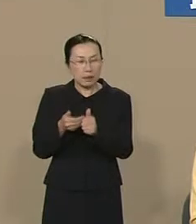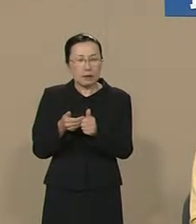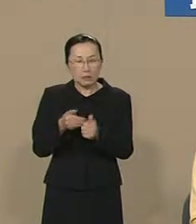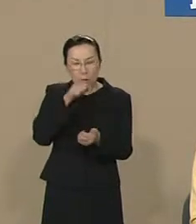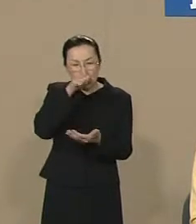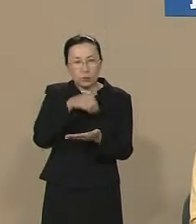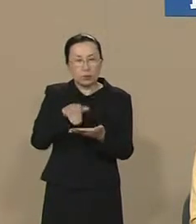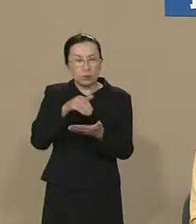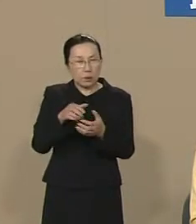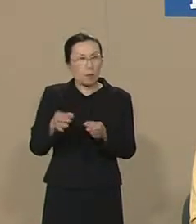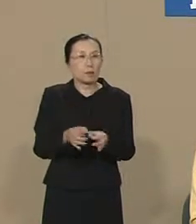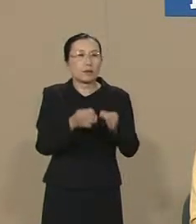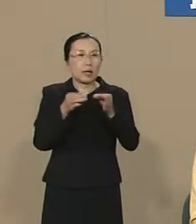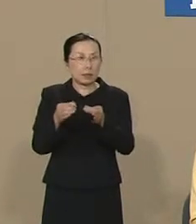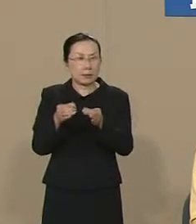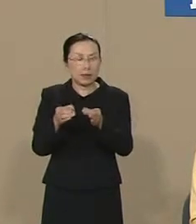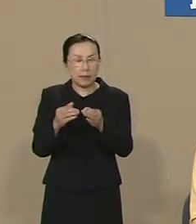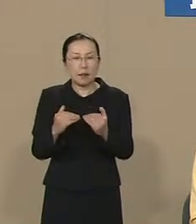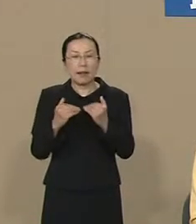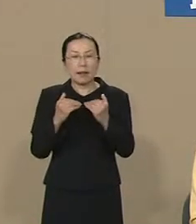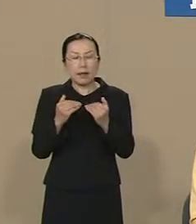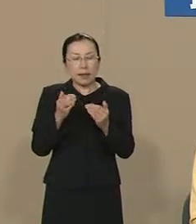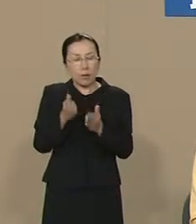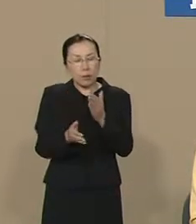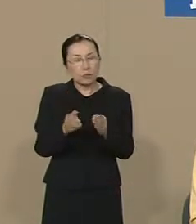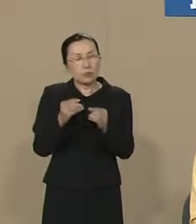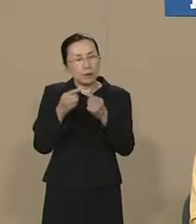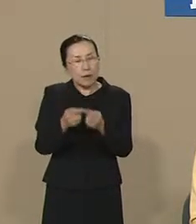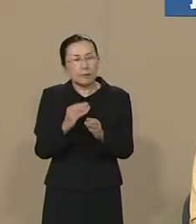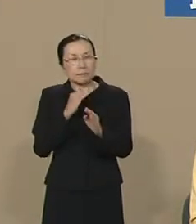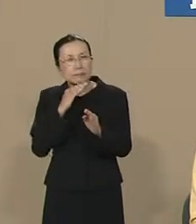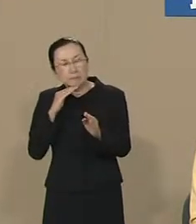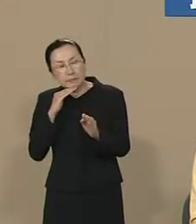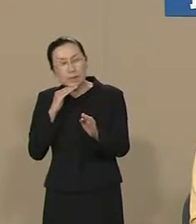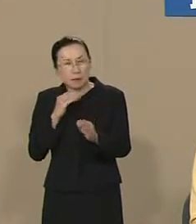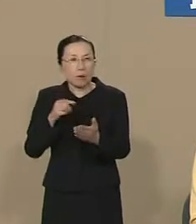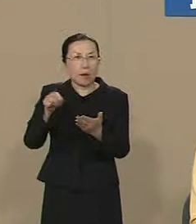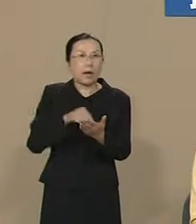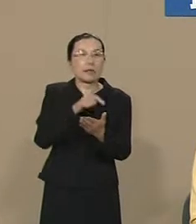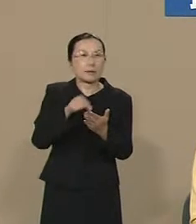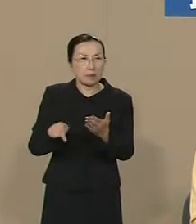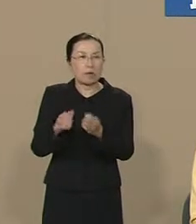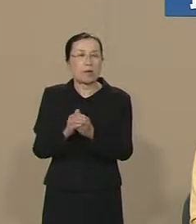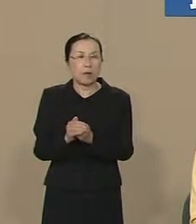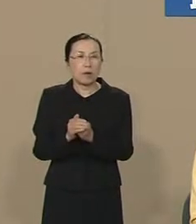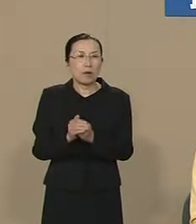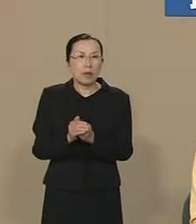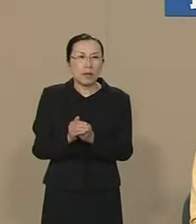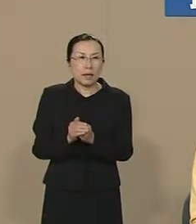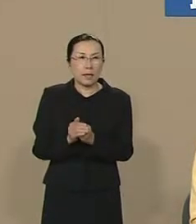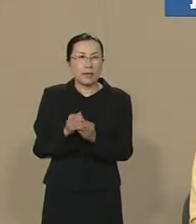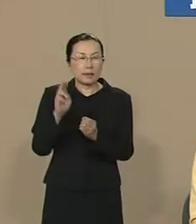待機児童の解消や 保育所､認定こども園 放課後児童クラブを充実させ､